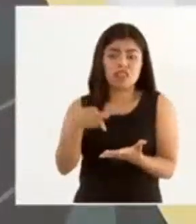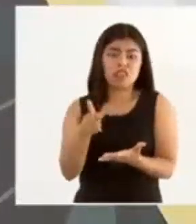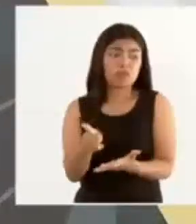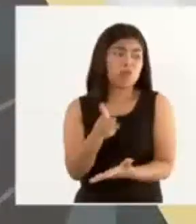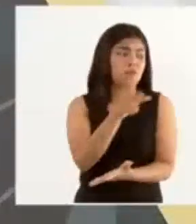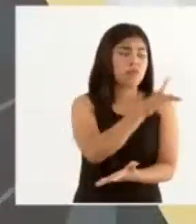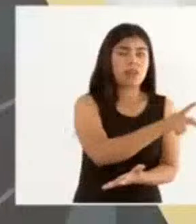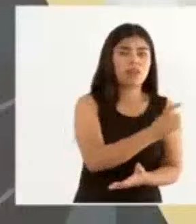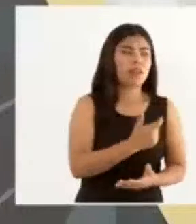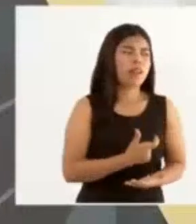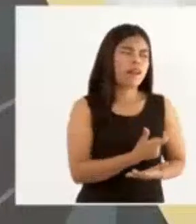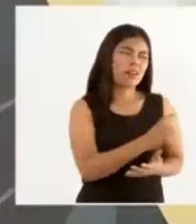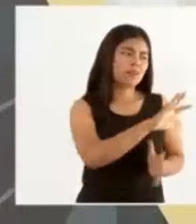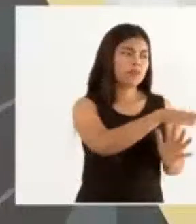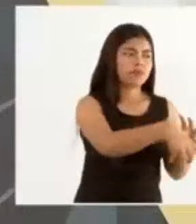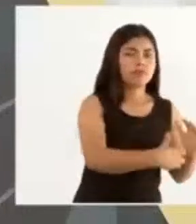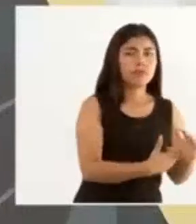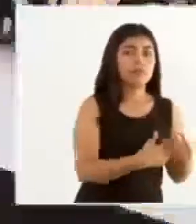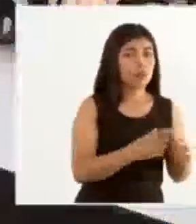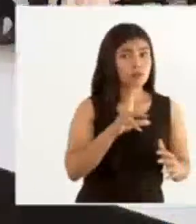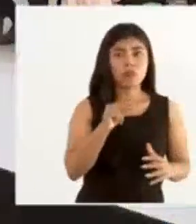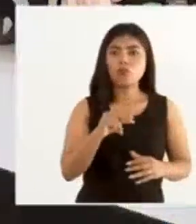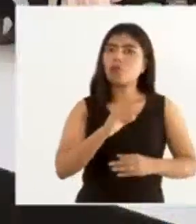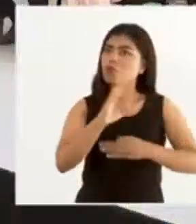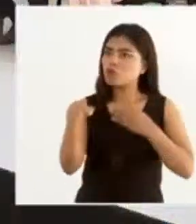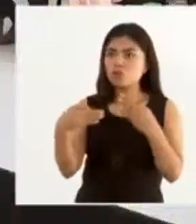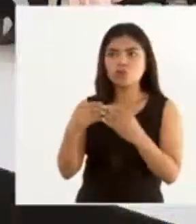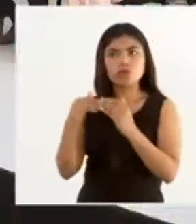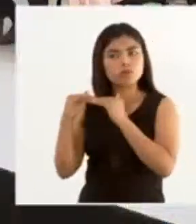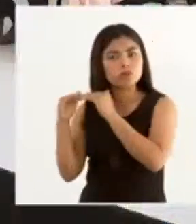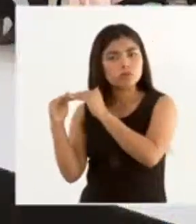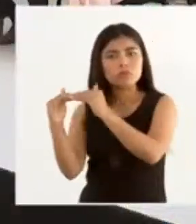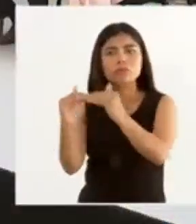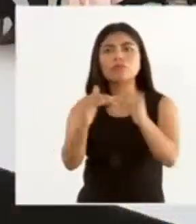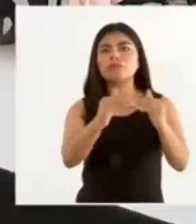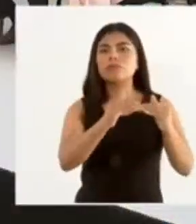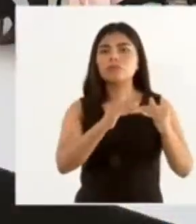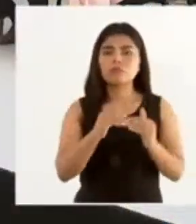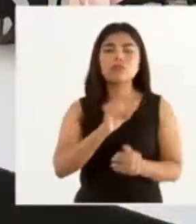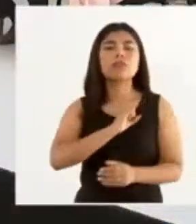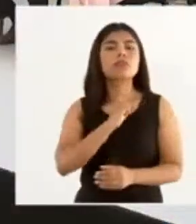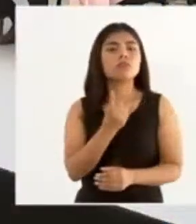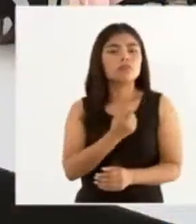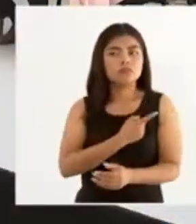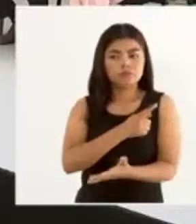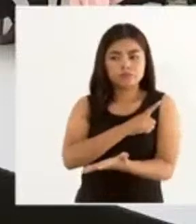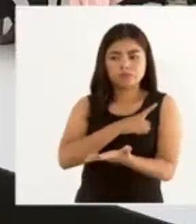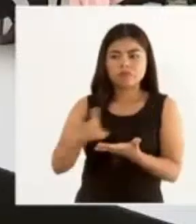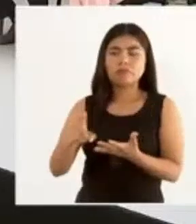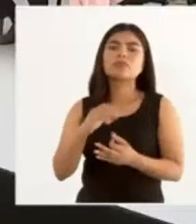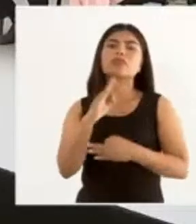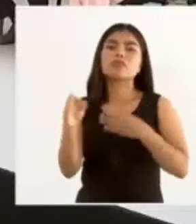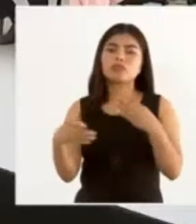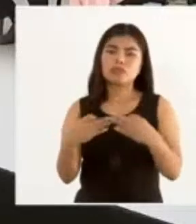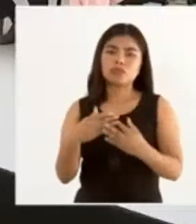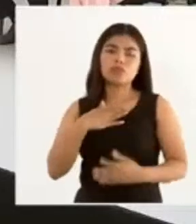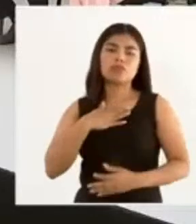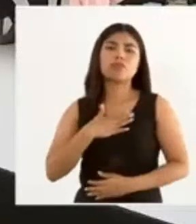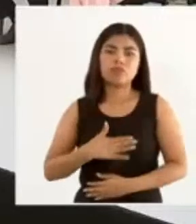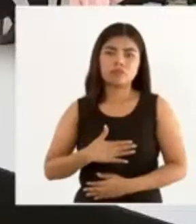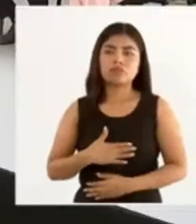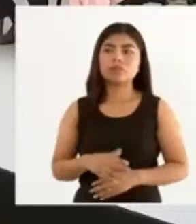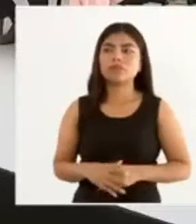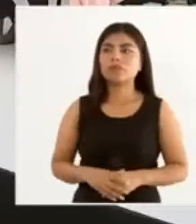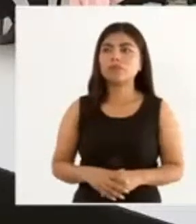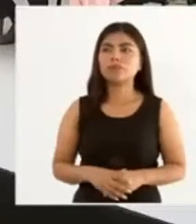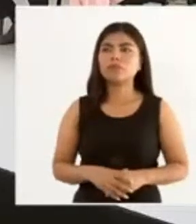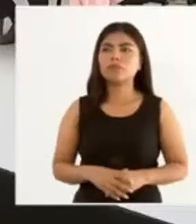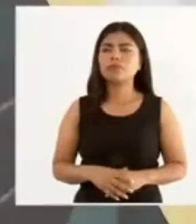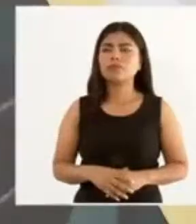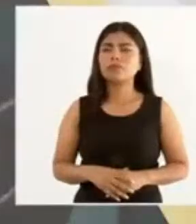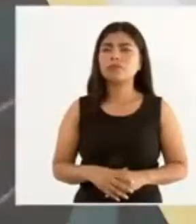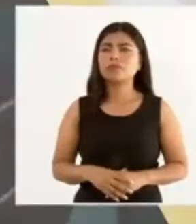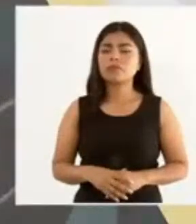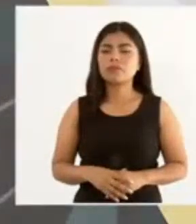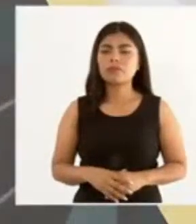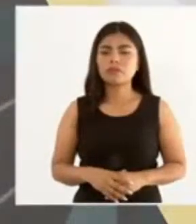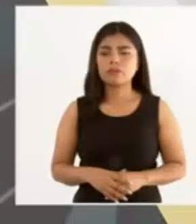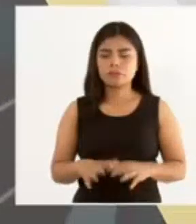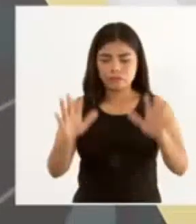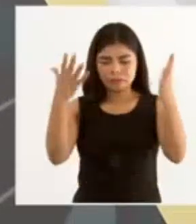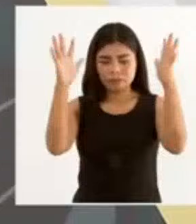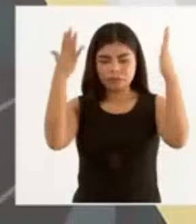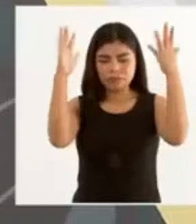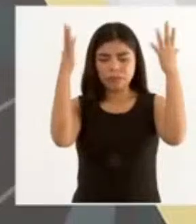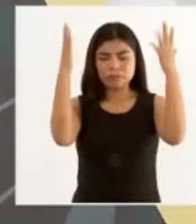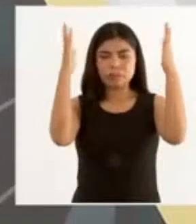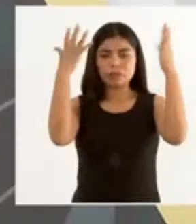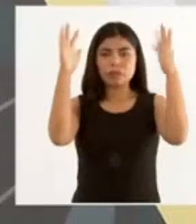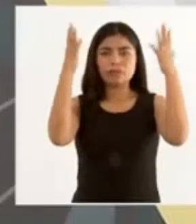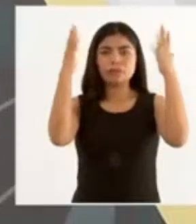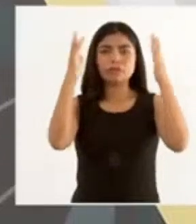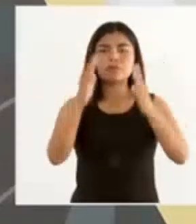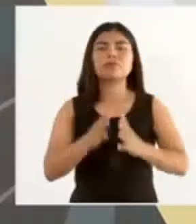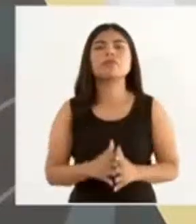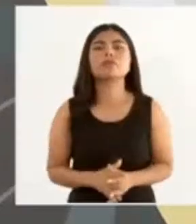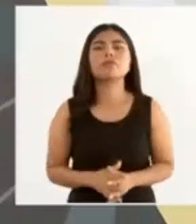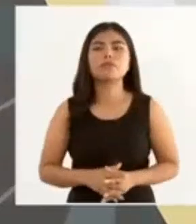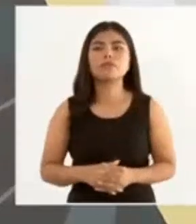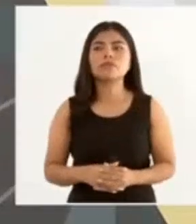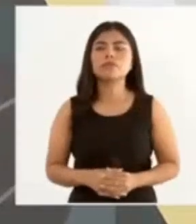un privilegio para unos cuantos. El acceso a la salud es un derecho humano en nuestro país.